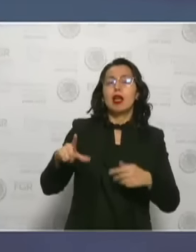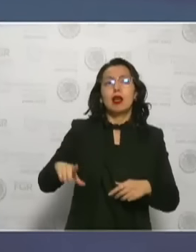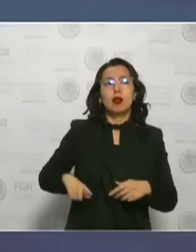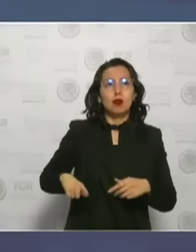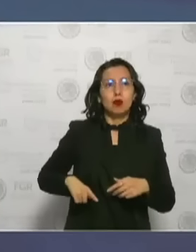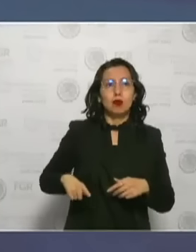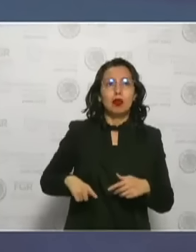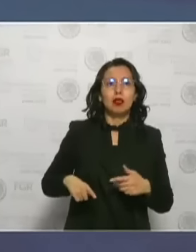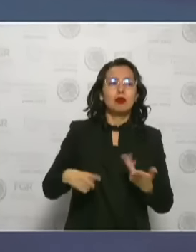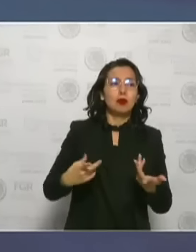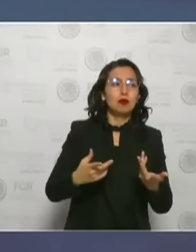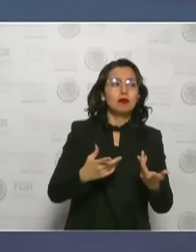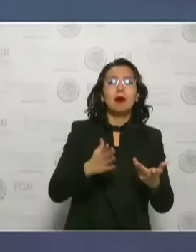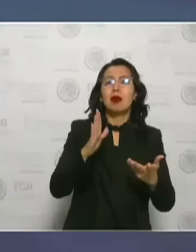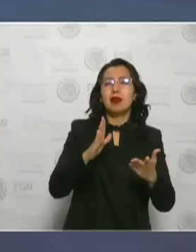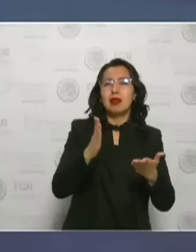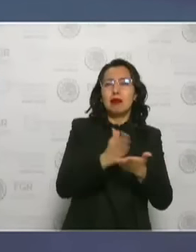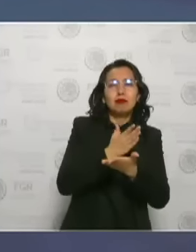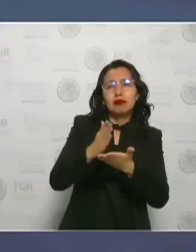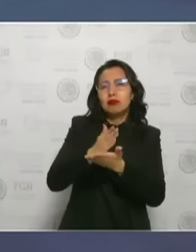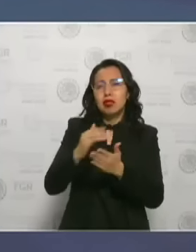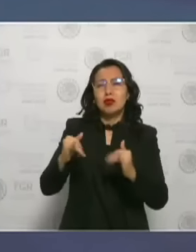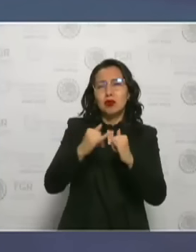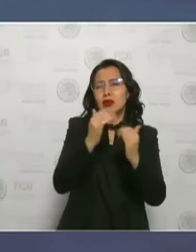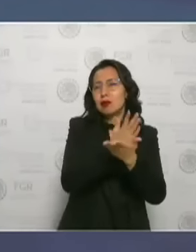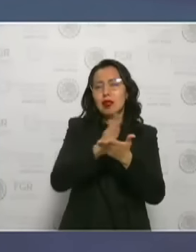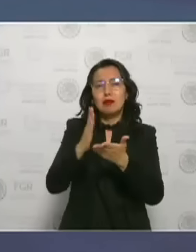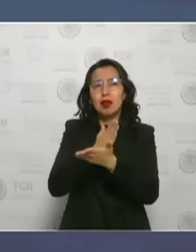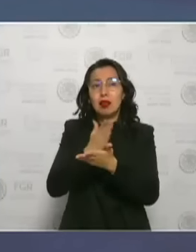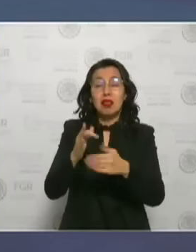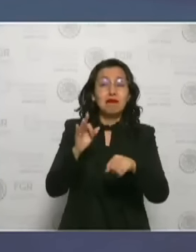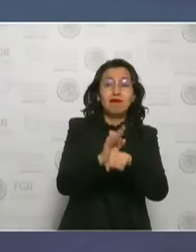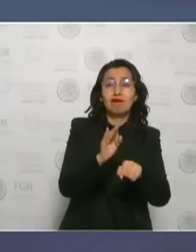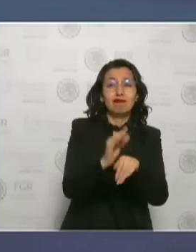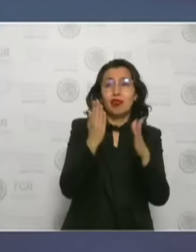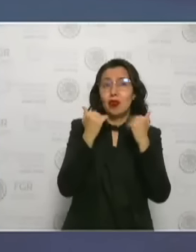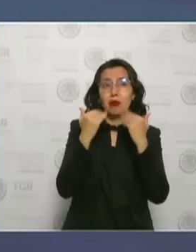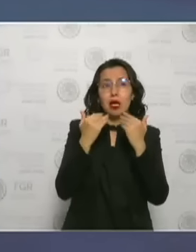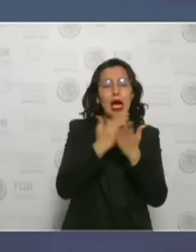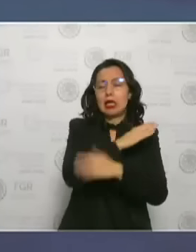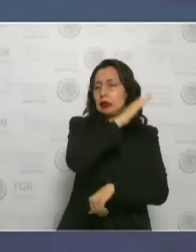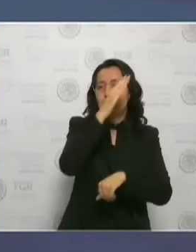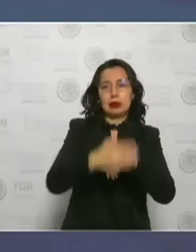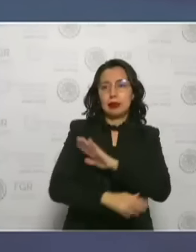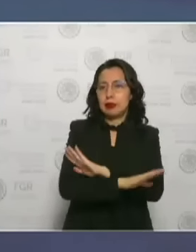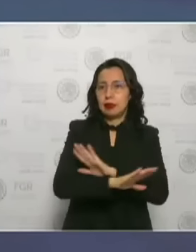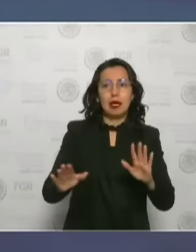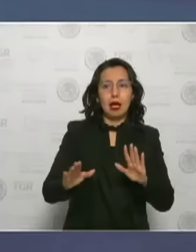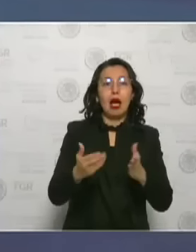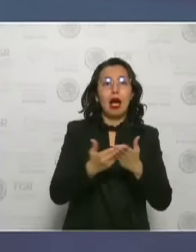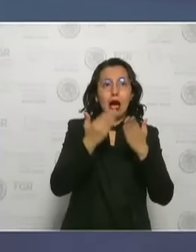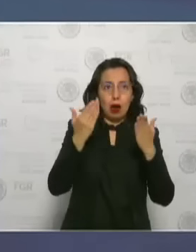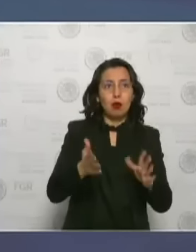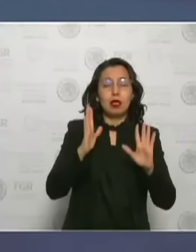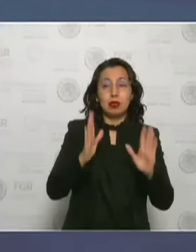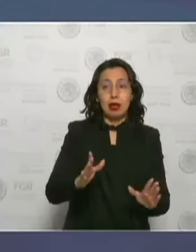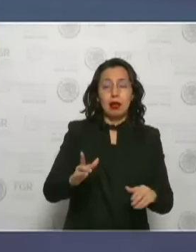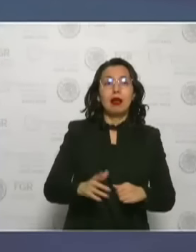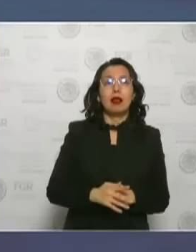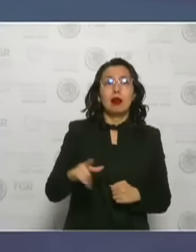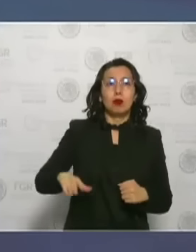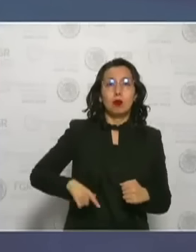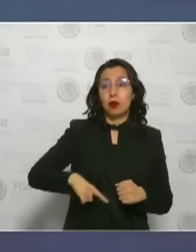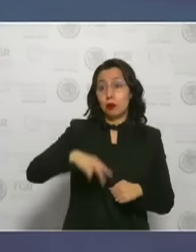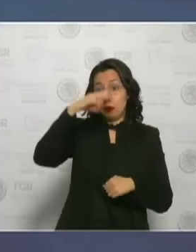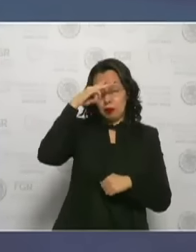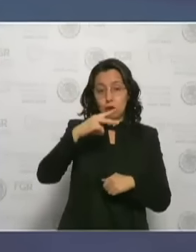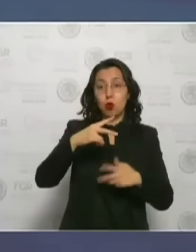fragmentada e insuficiente. Hoy declaramos el fin de esa era. El Estado mexicano responde unido con